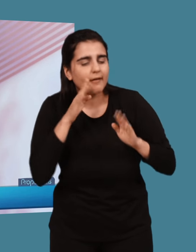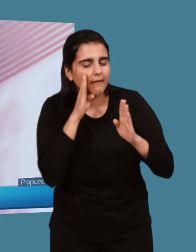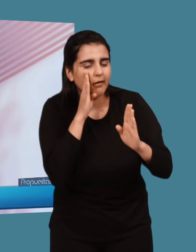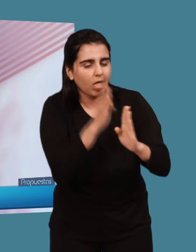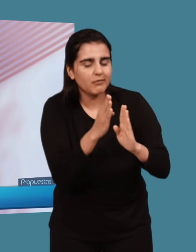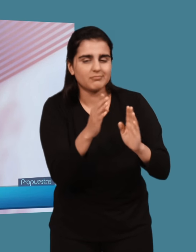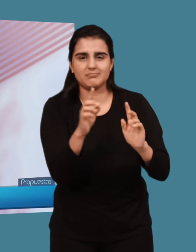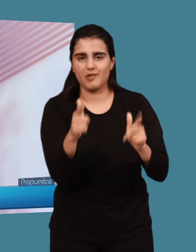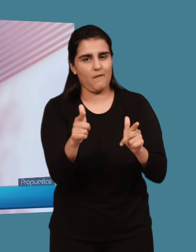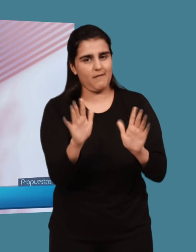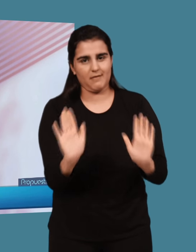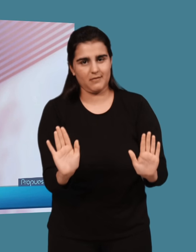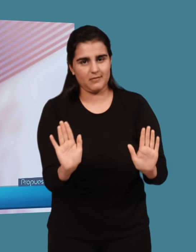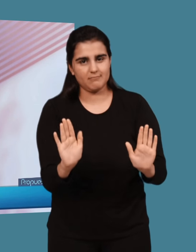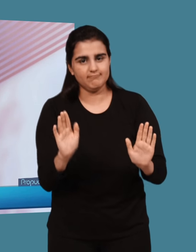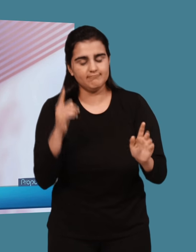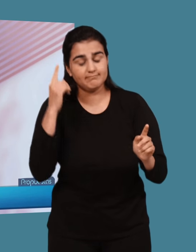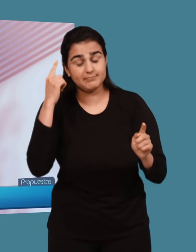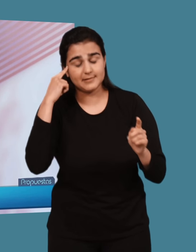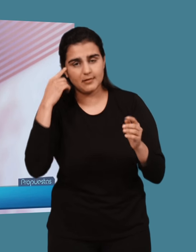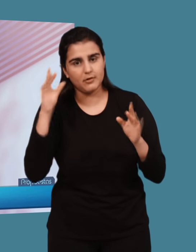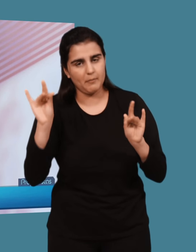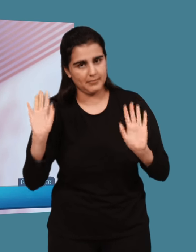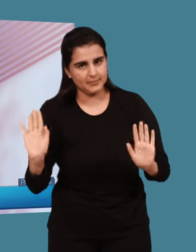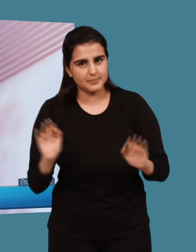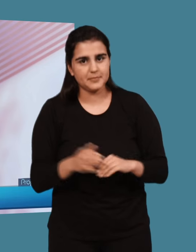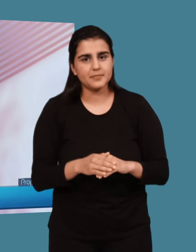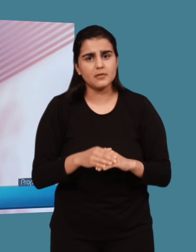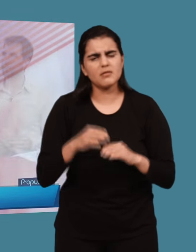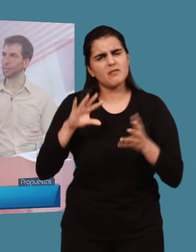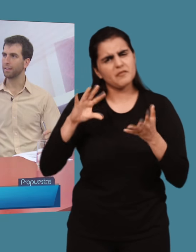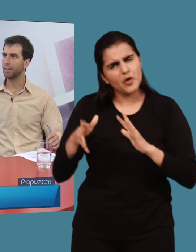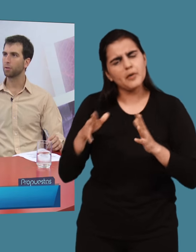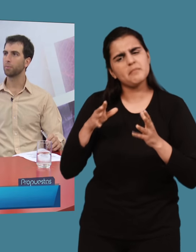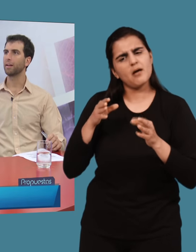desde una única variable, o dimensión de análisis. ¿Pero hay medidas como para tratar de